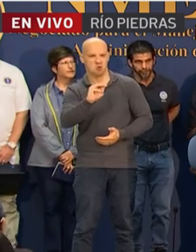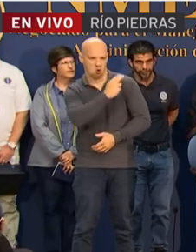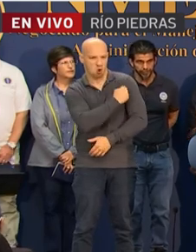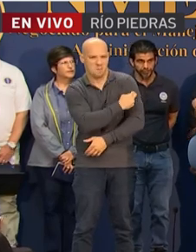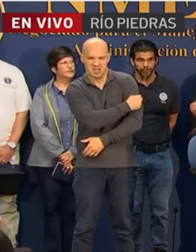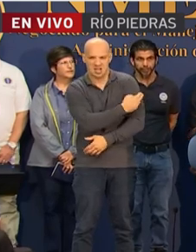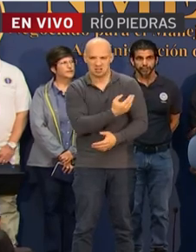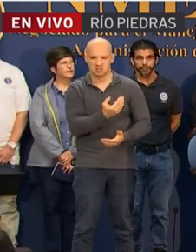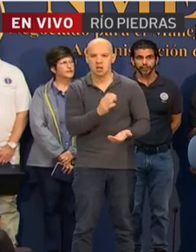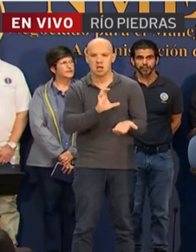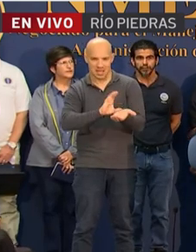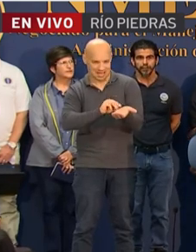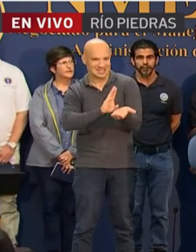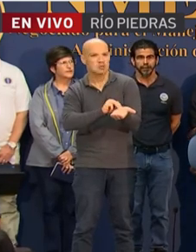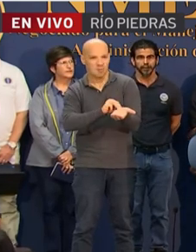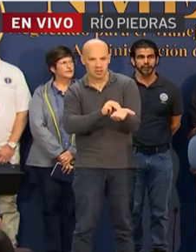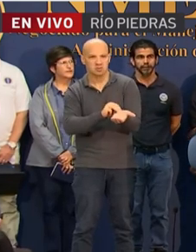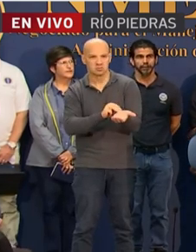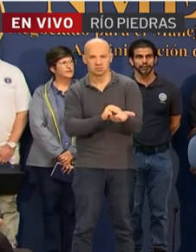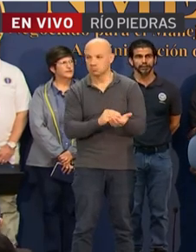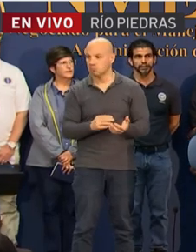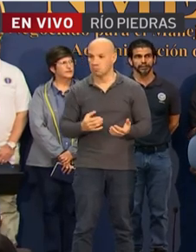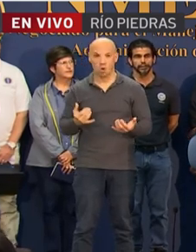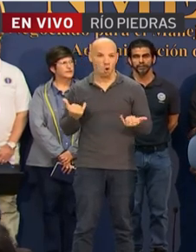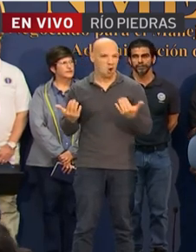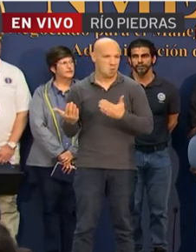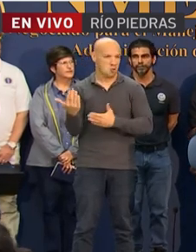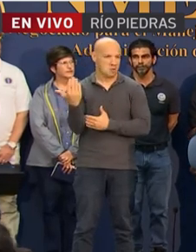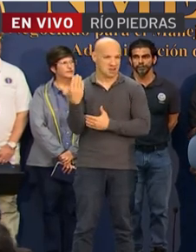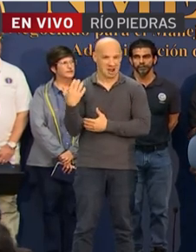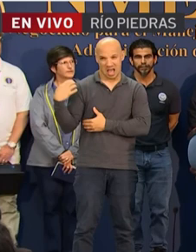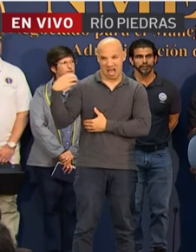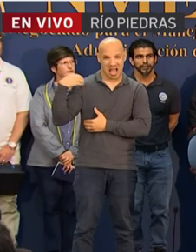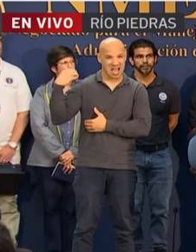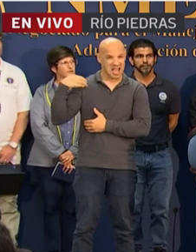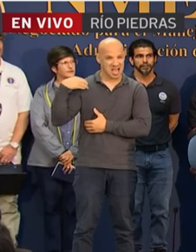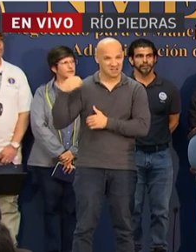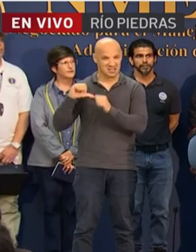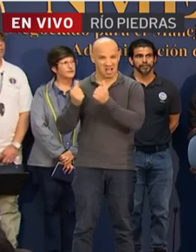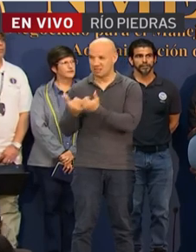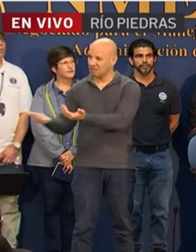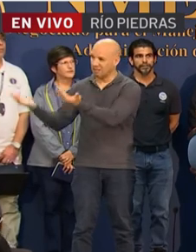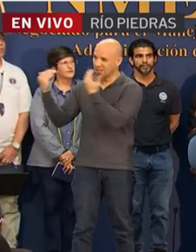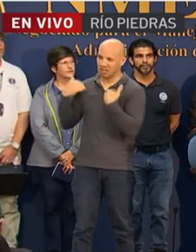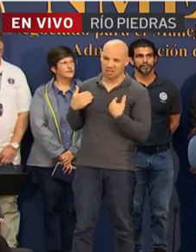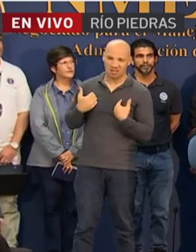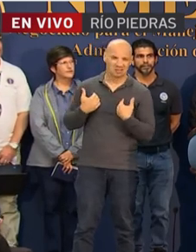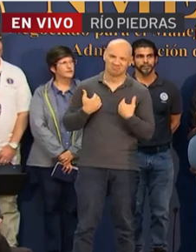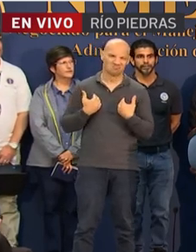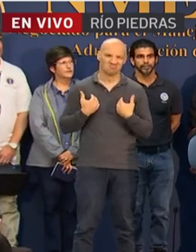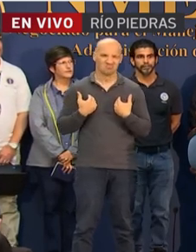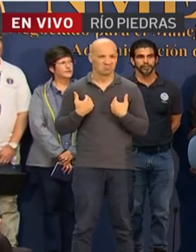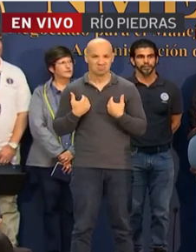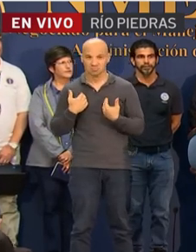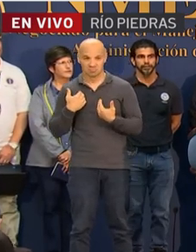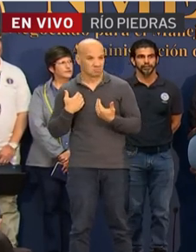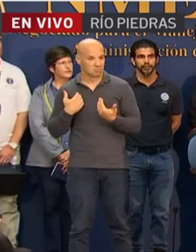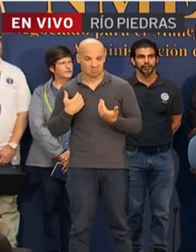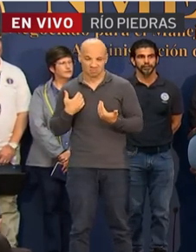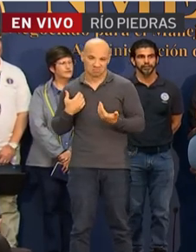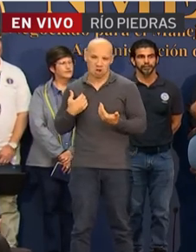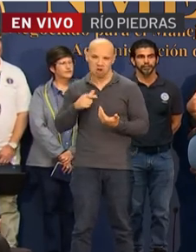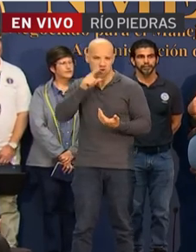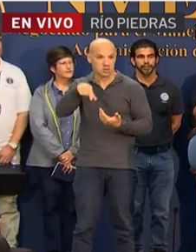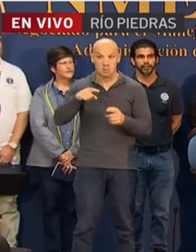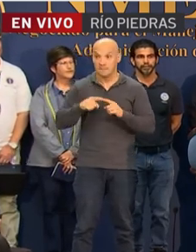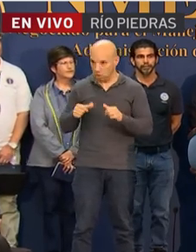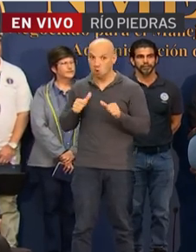PREGUNTAN ME POR 2 PUNTOS,